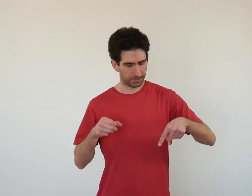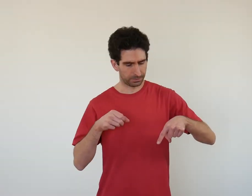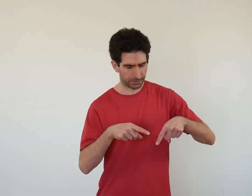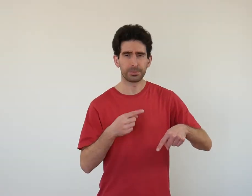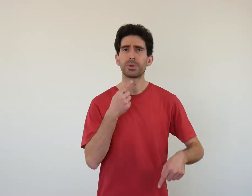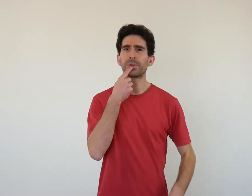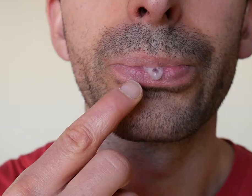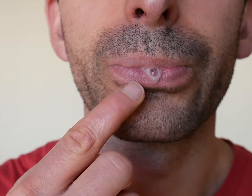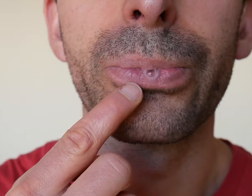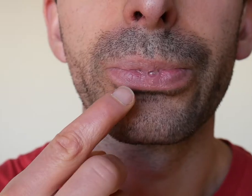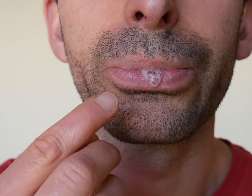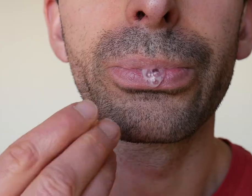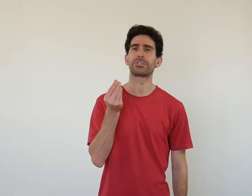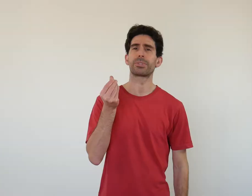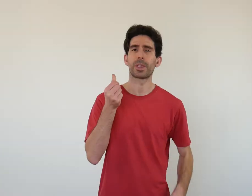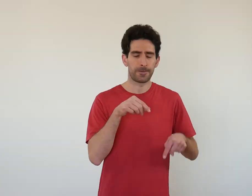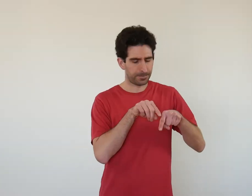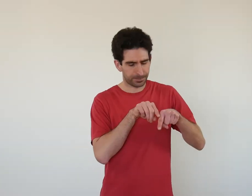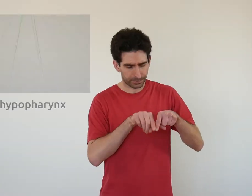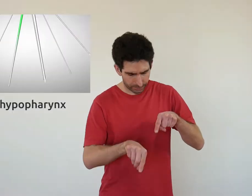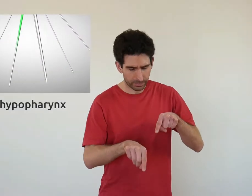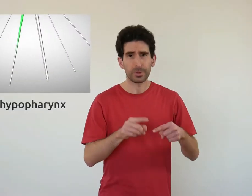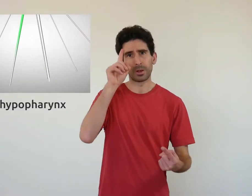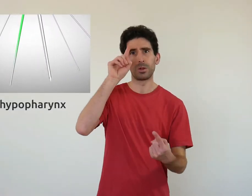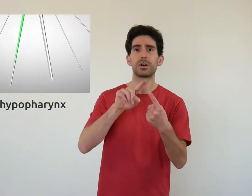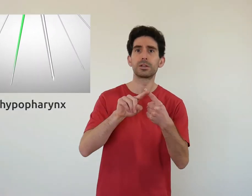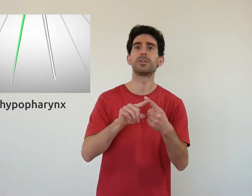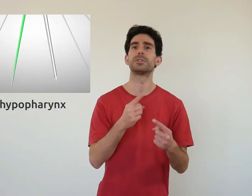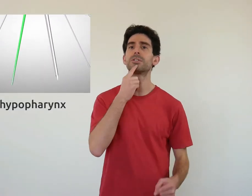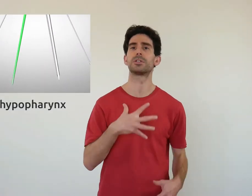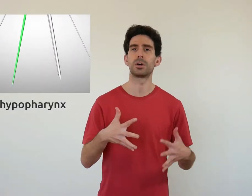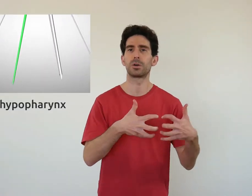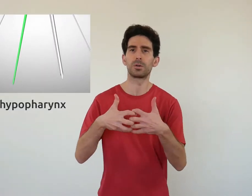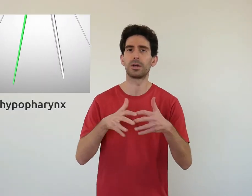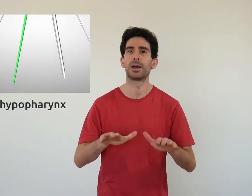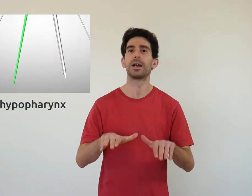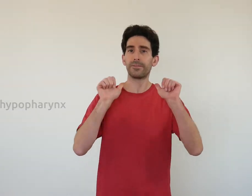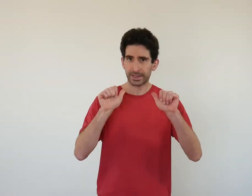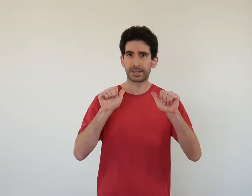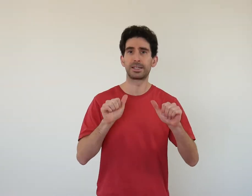Un hypopharynx qui injecte la salive pour éviter la coagulation du sang.